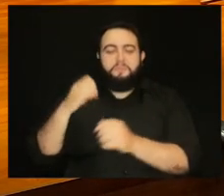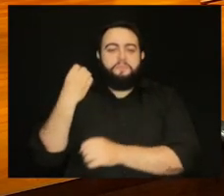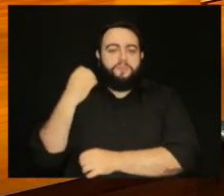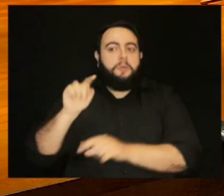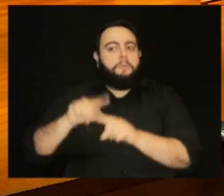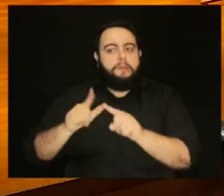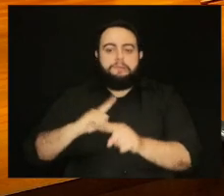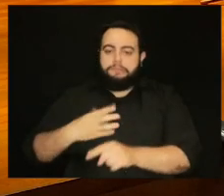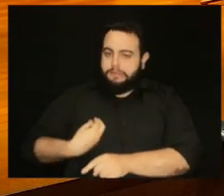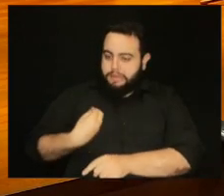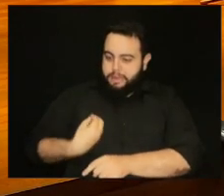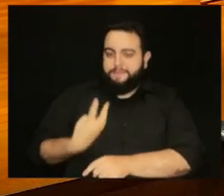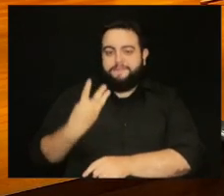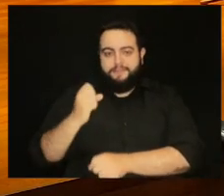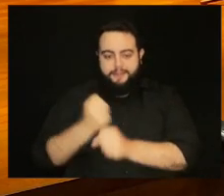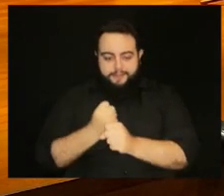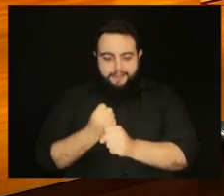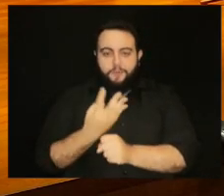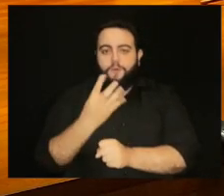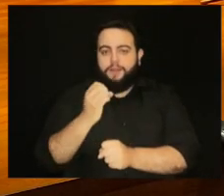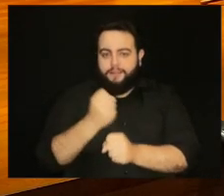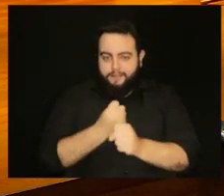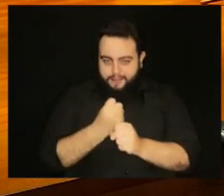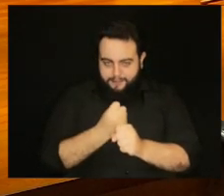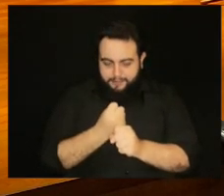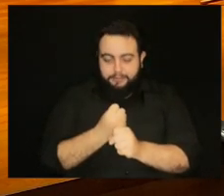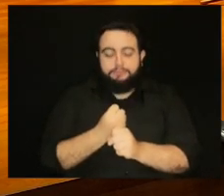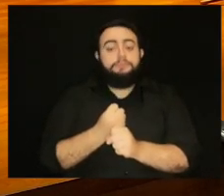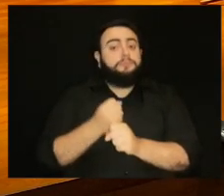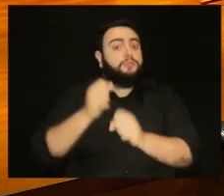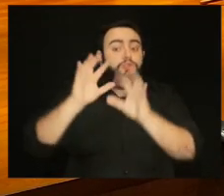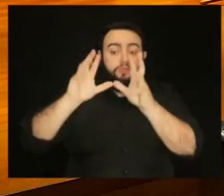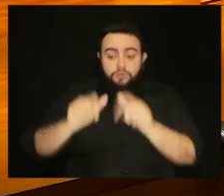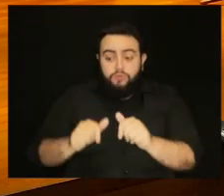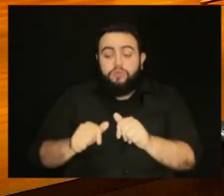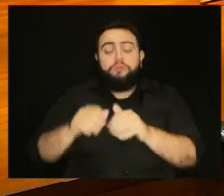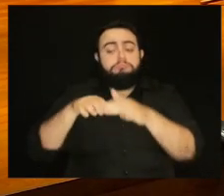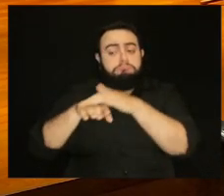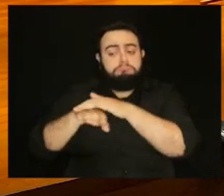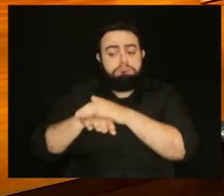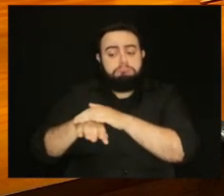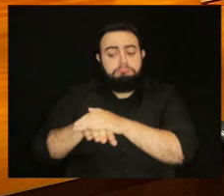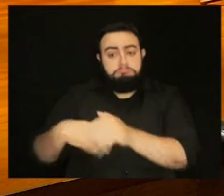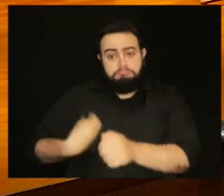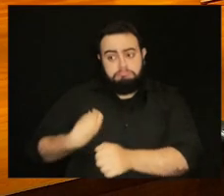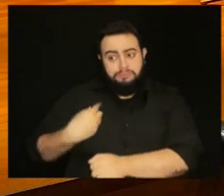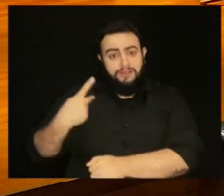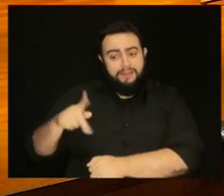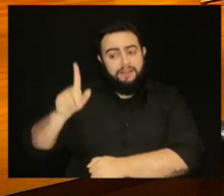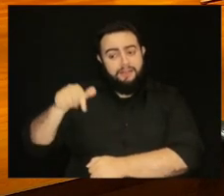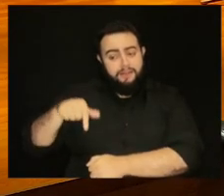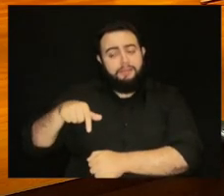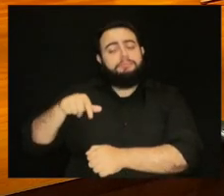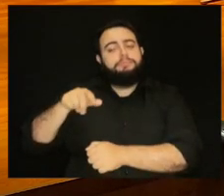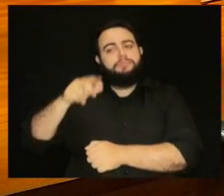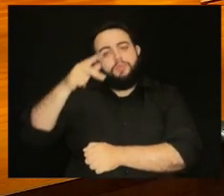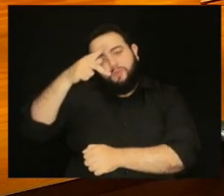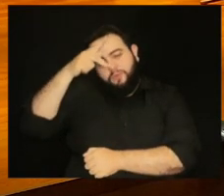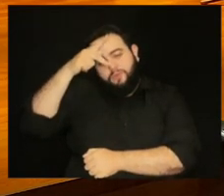Tem as obras, todo o acervo do Octávio Dutra tá todo lá na UFPEL e tem lá os os espetáculos inteiros,